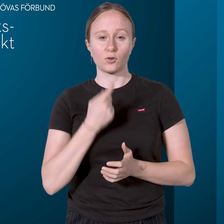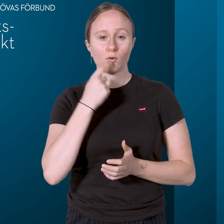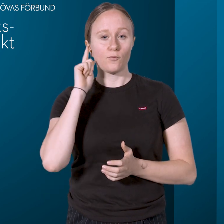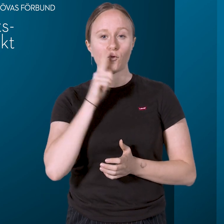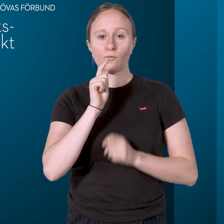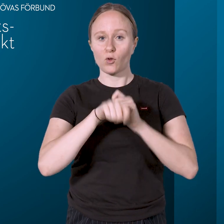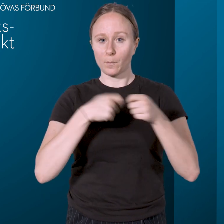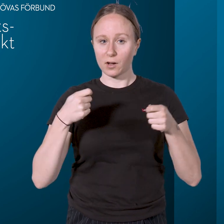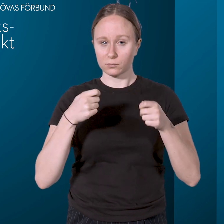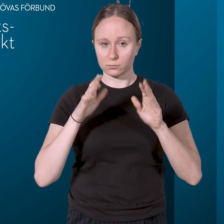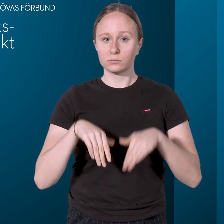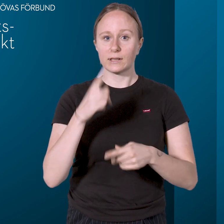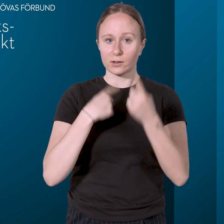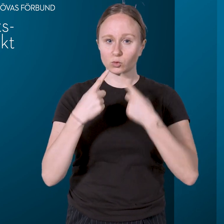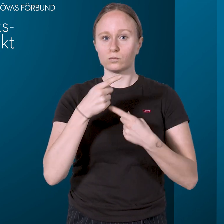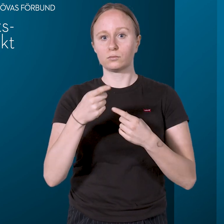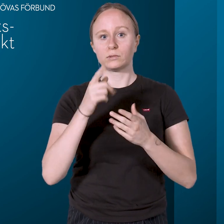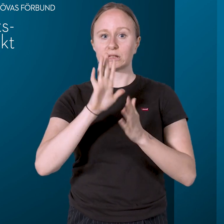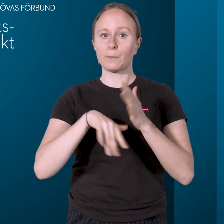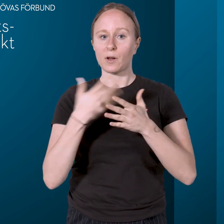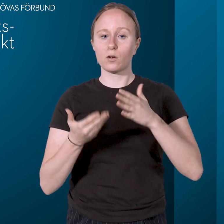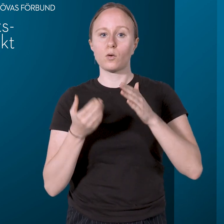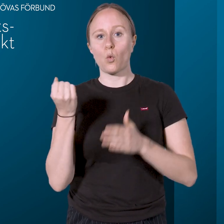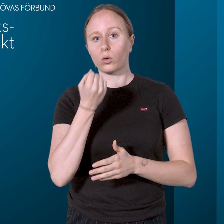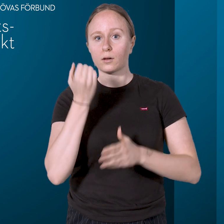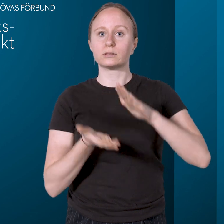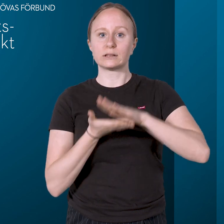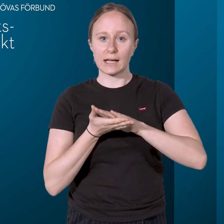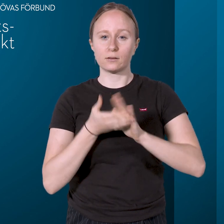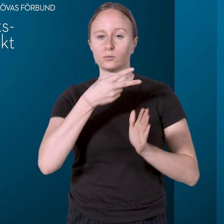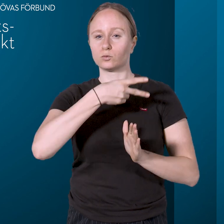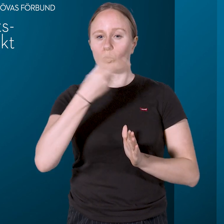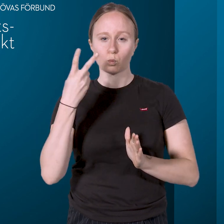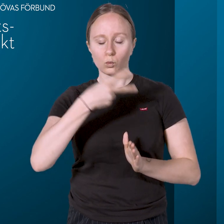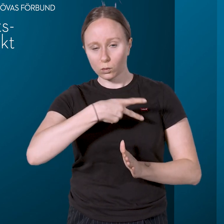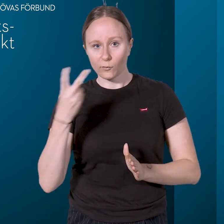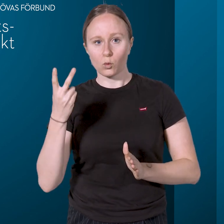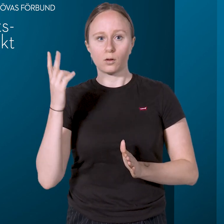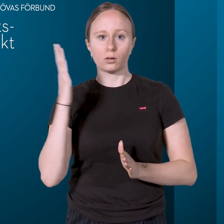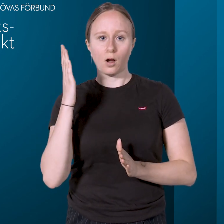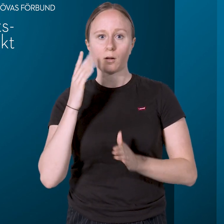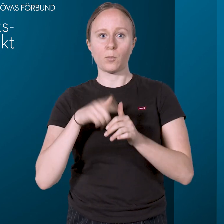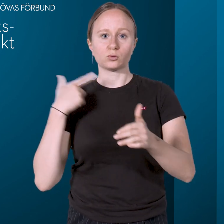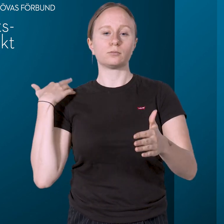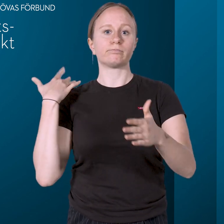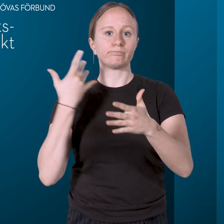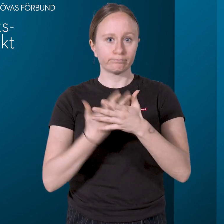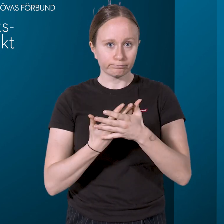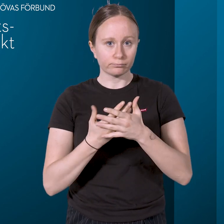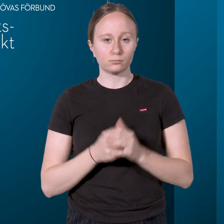På Dövas Förbund har man diskuterat teckenspråkens hotade ställning - sedan 2000-talets början.